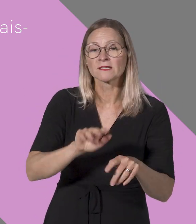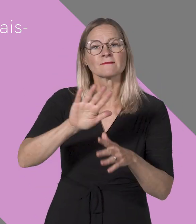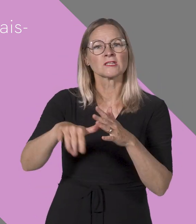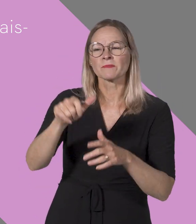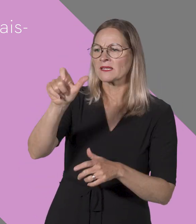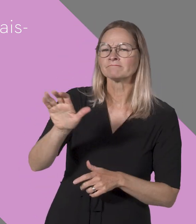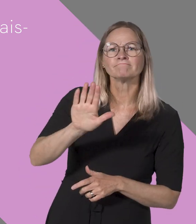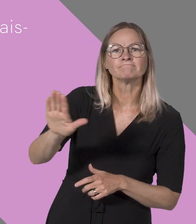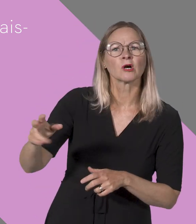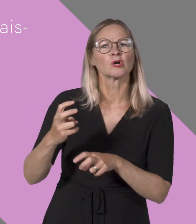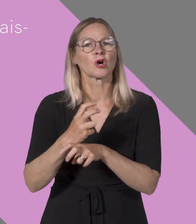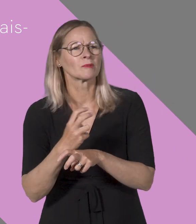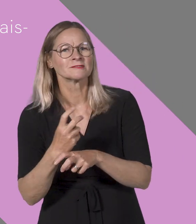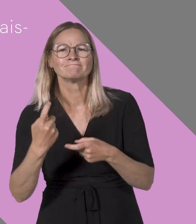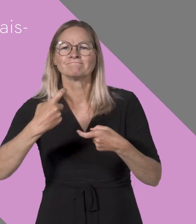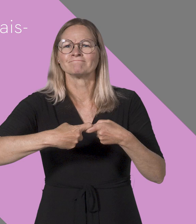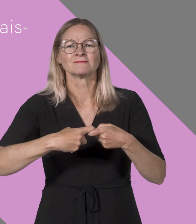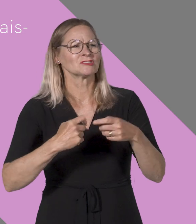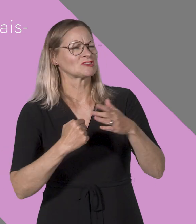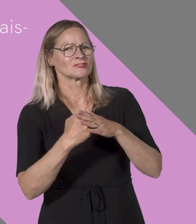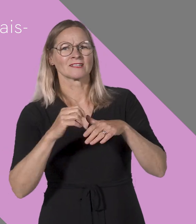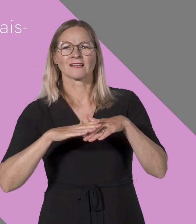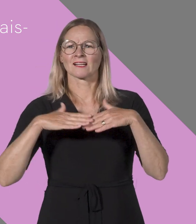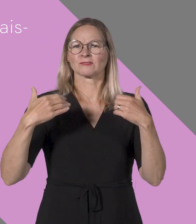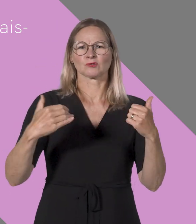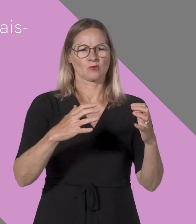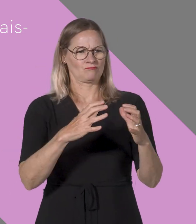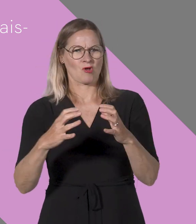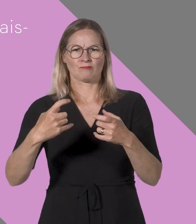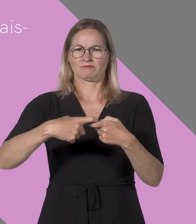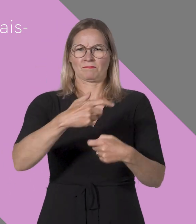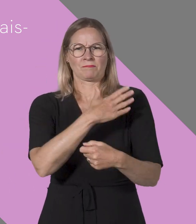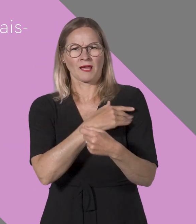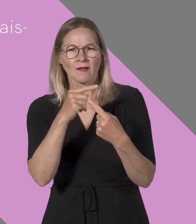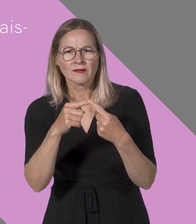viittomakielisten kokemuksia sosiaali- ja terveyshuollon palveluista -